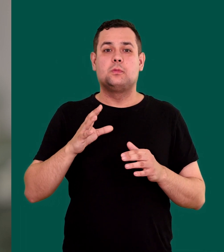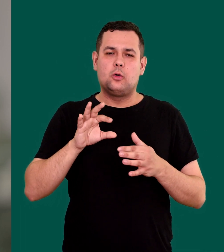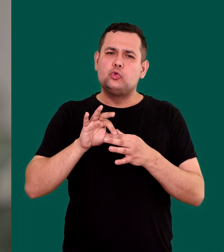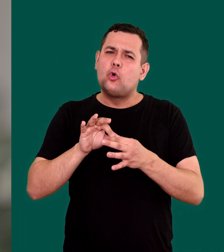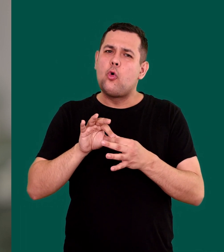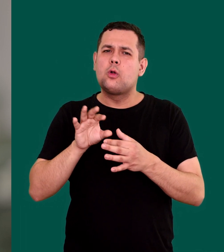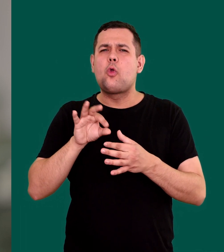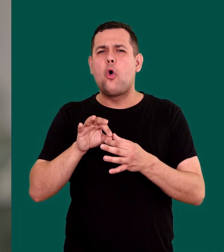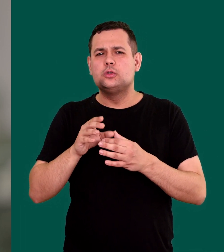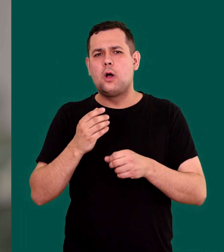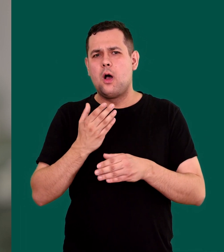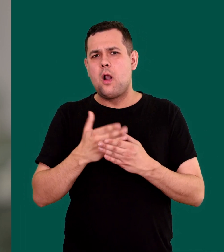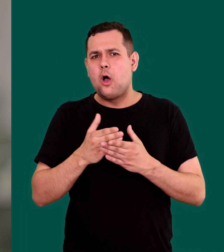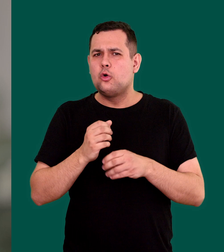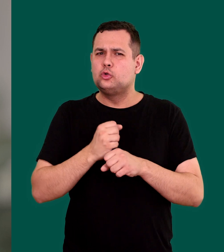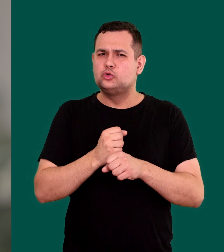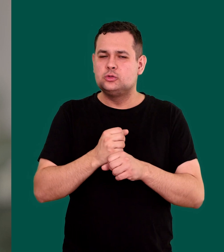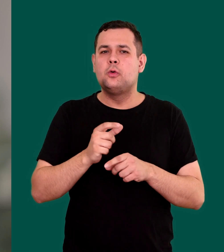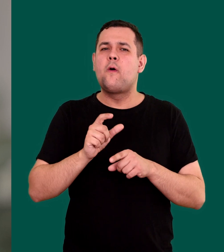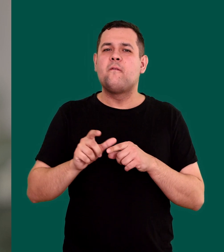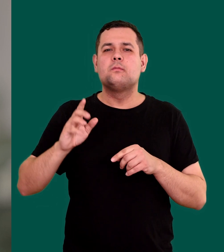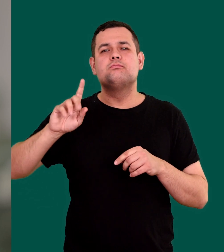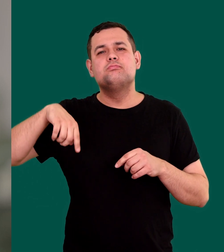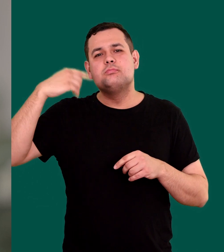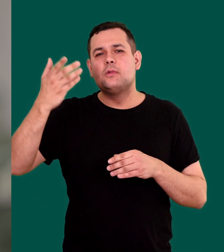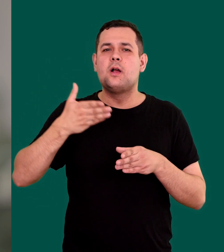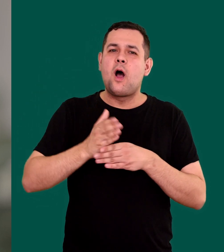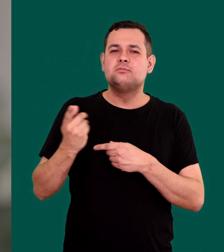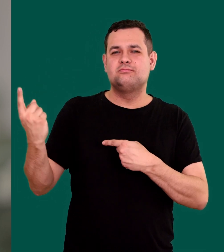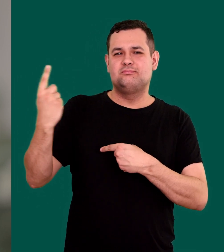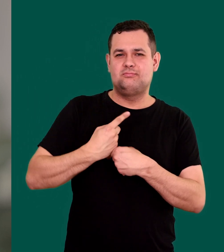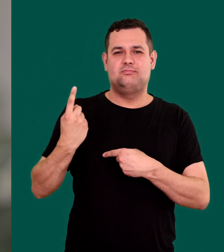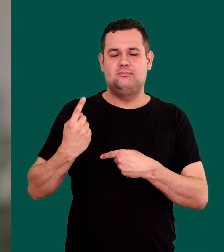Pokiaľ je to možné, udržiavam kontakt aj s klientmi kvôli budúcim objednávkam.